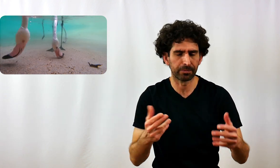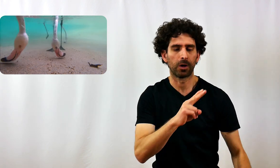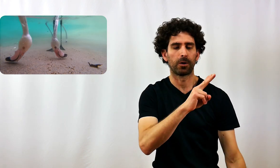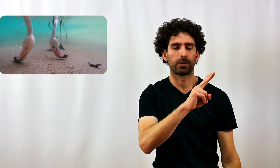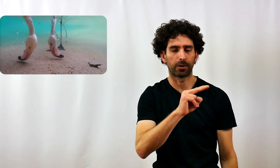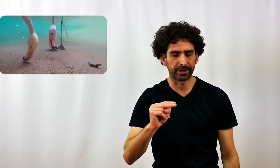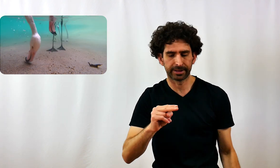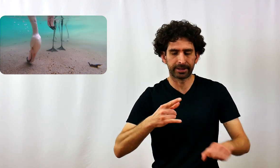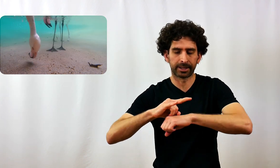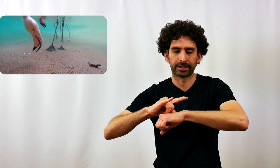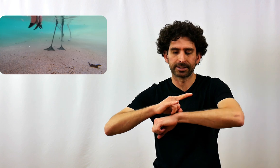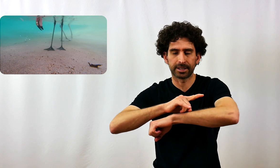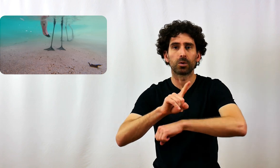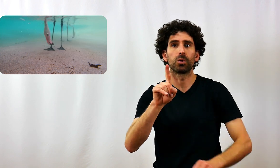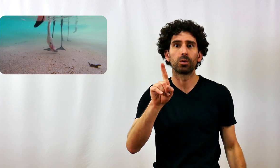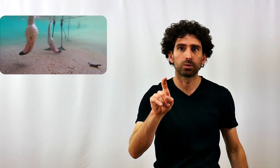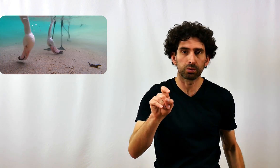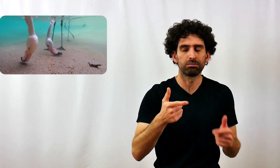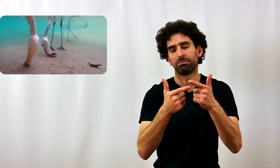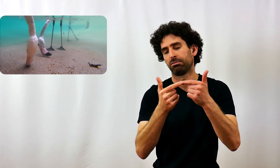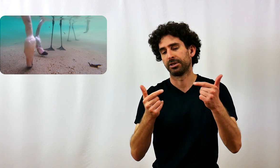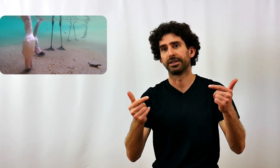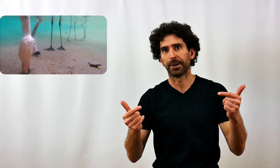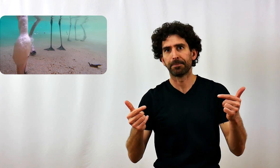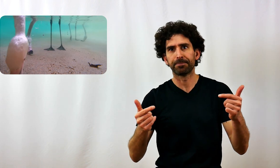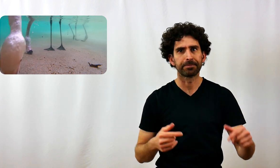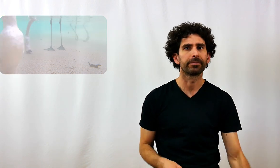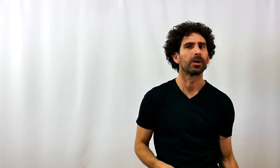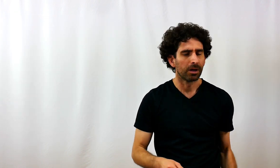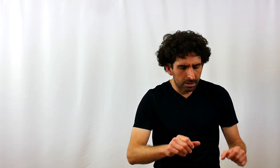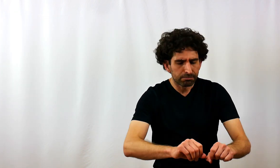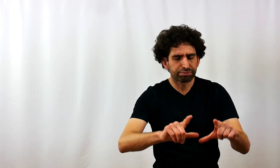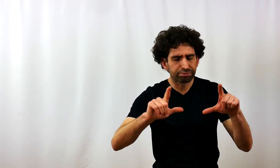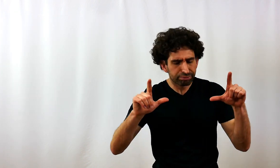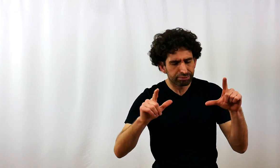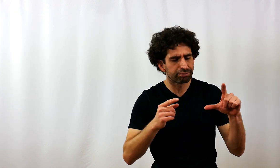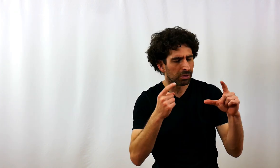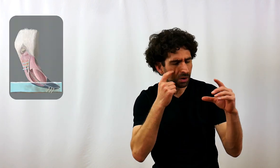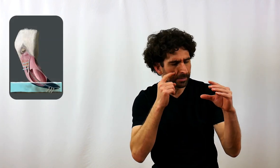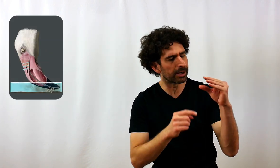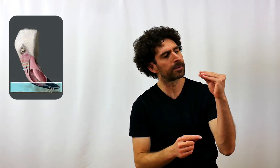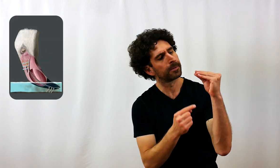Des crevettes, des escargots d'eau , etc. En zoomant, on remarque que son bec